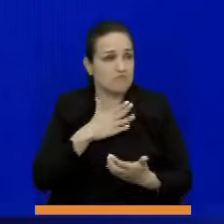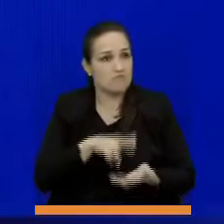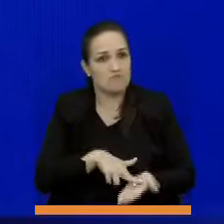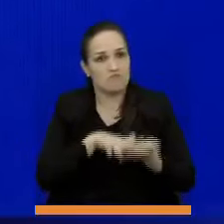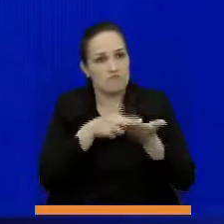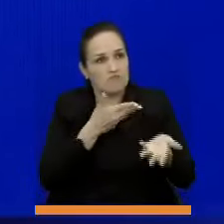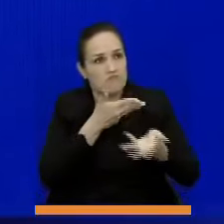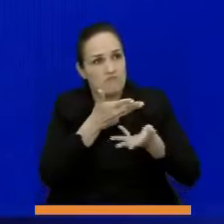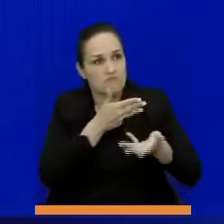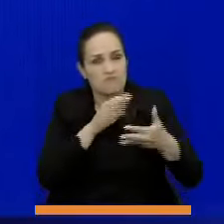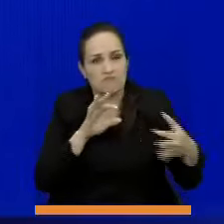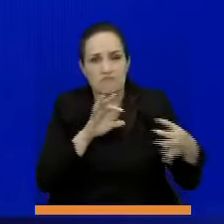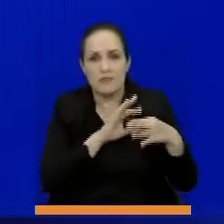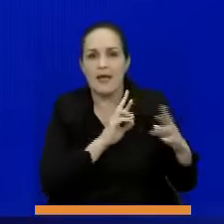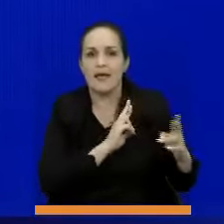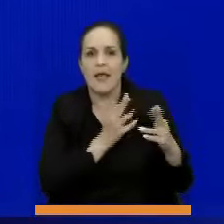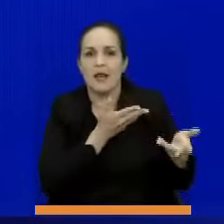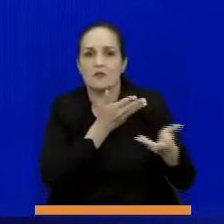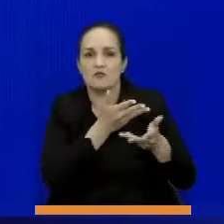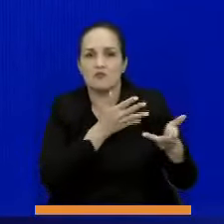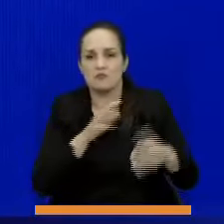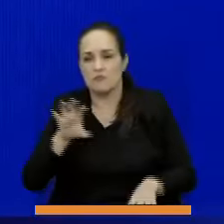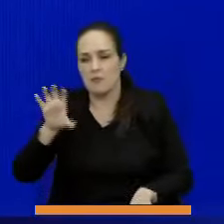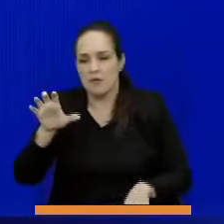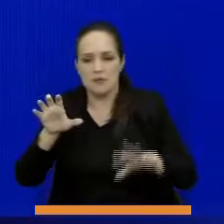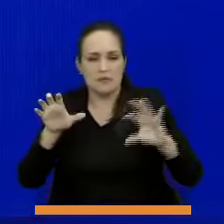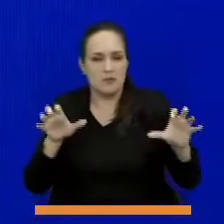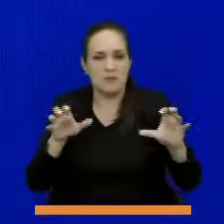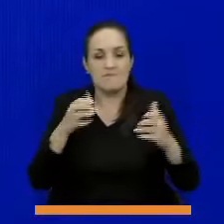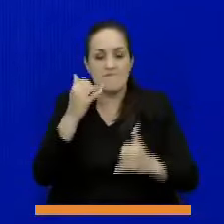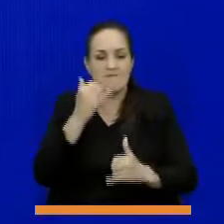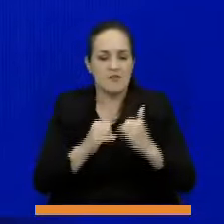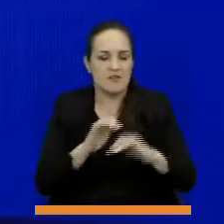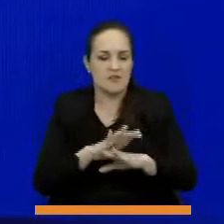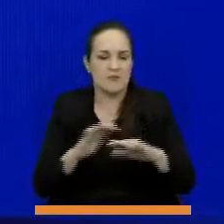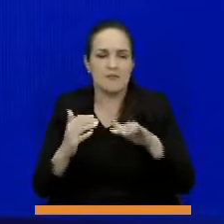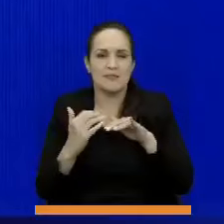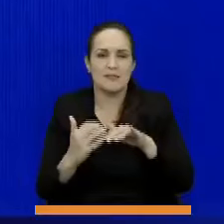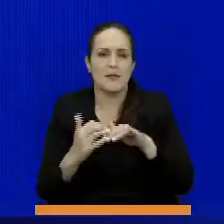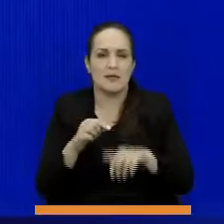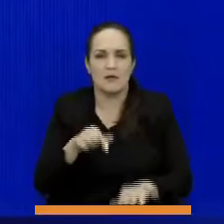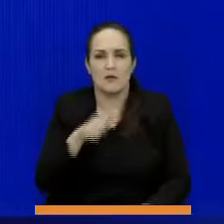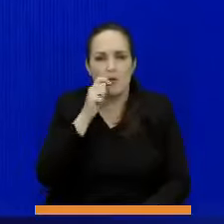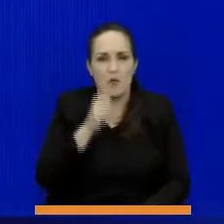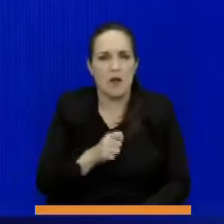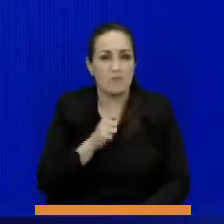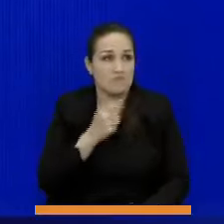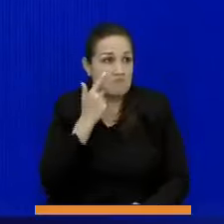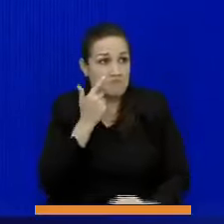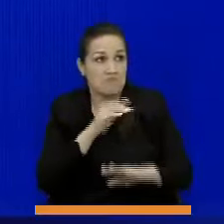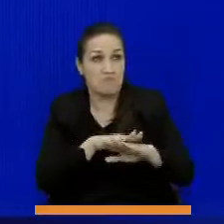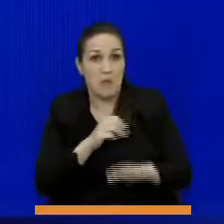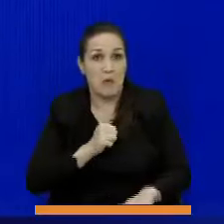ESTAS DECLARACIONES REFLEJAN LA PREFERENCIA DE MOSCú POR UN DONALD TRUMP ANTISISTEMA DISPUESTO A DIALOGAR CON EL KREMLIN.